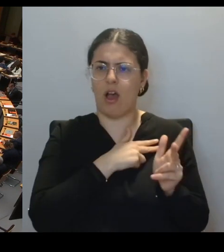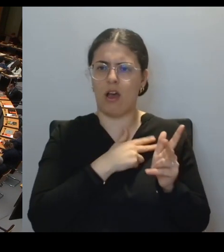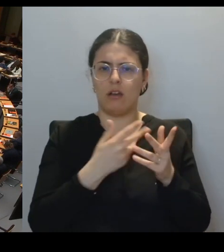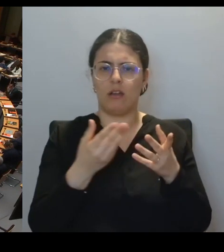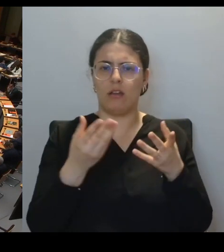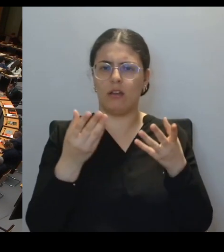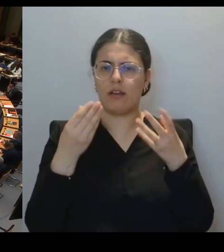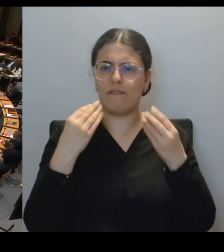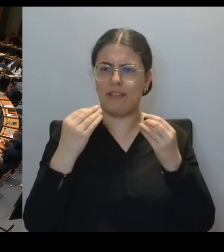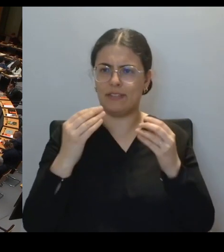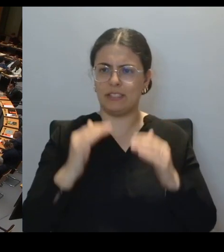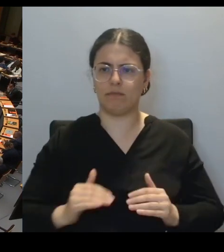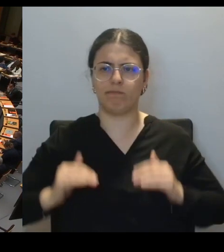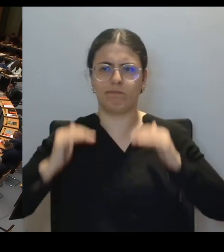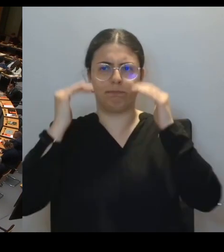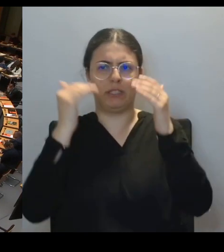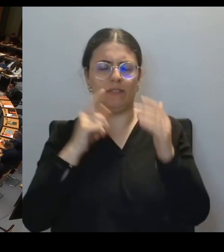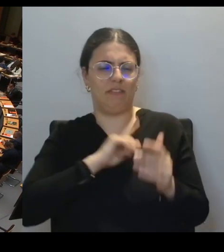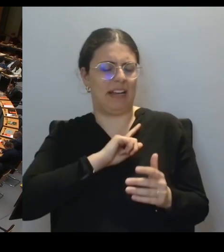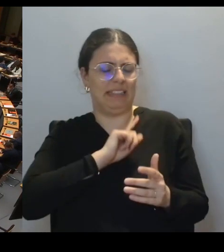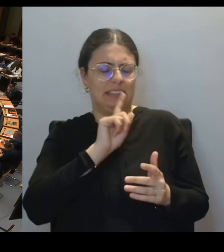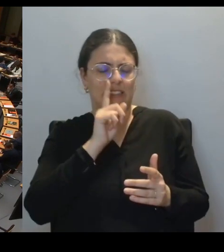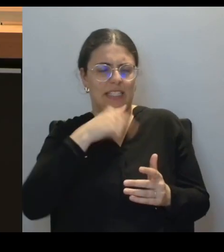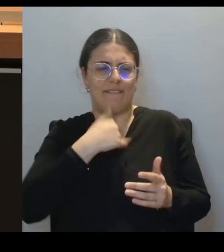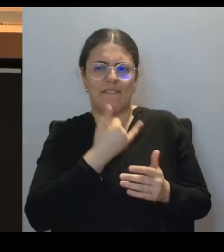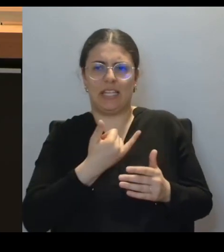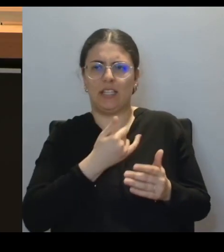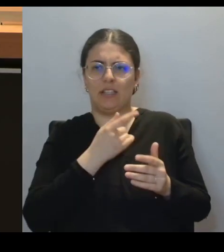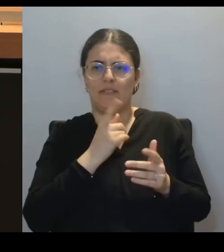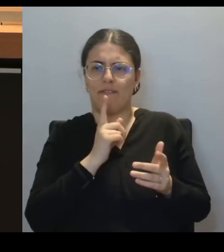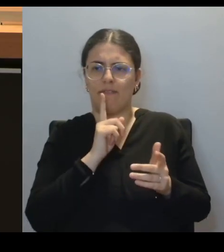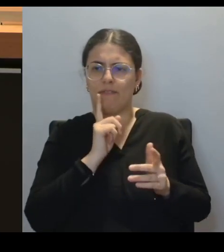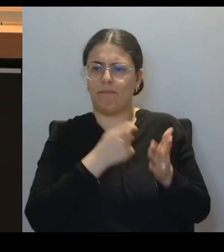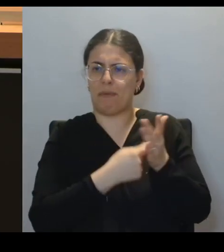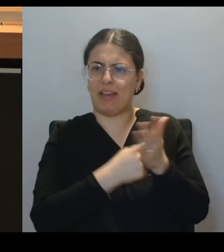Ich wüsste gar nicht Soll ich ihn unterstützen? Soll ich ihn nicht unterstützen oder aus welchen Gründen nicht?